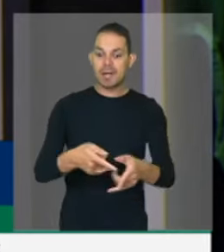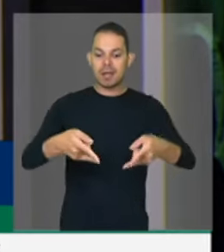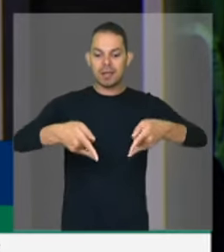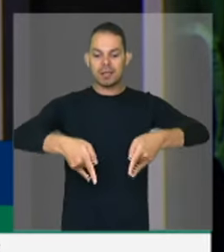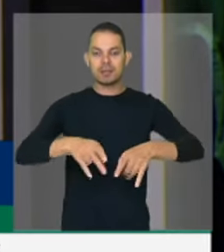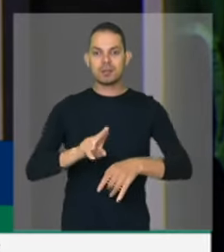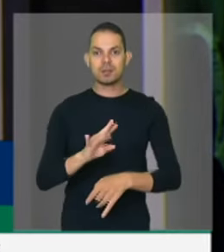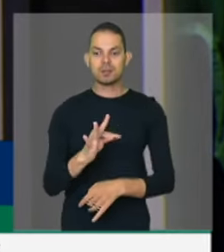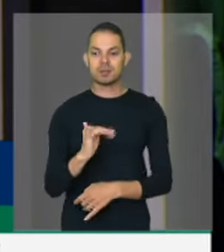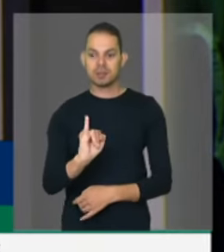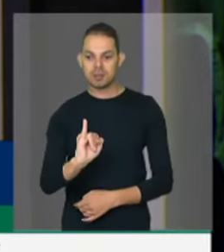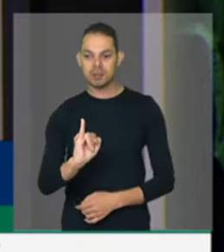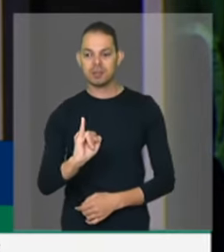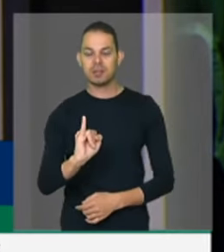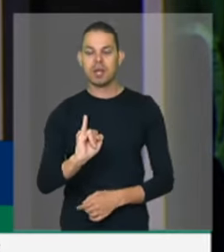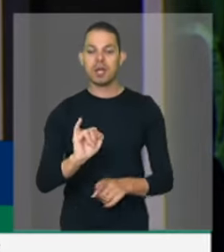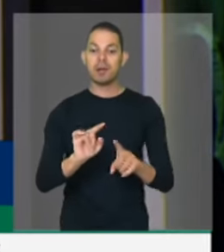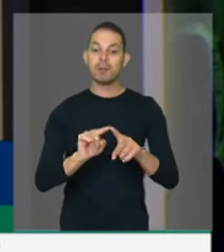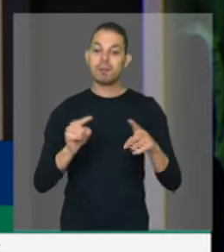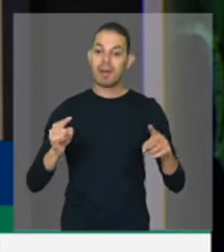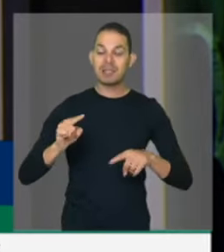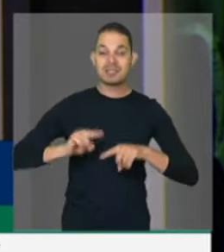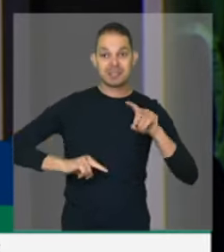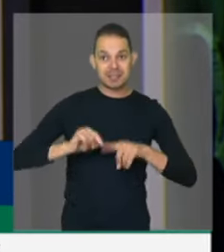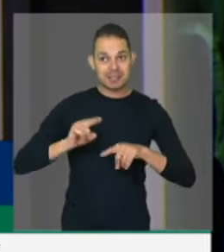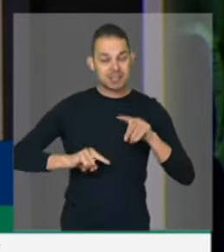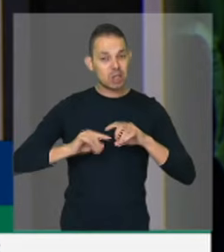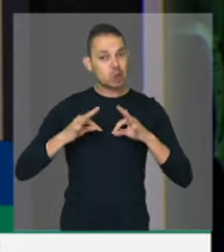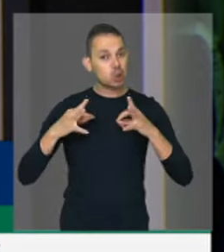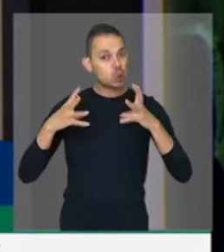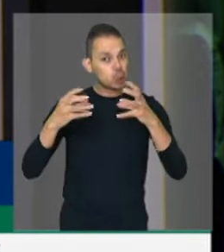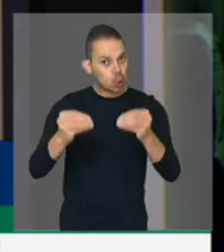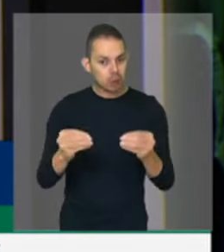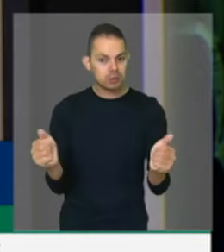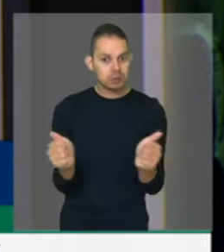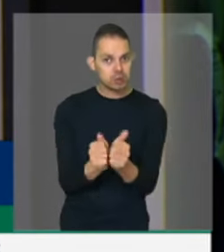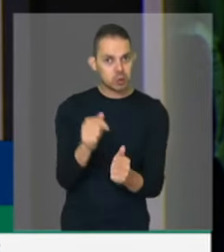OS INSUMOS ESTARIAM TODOS ALI. BRIGUEI POR ESSA EMENDA, FALEI COM OS LÍDERES, ESTAVA COLETANDO ASSINATURAS, MAS O